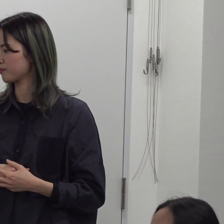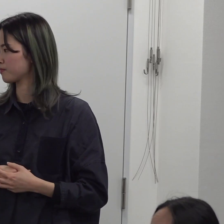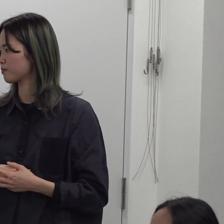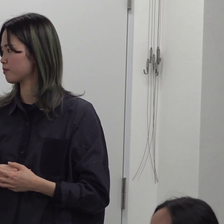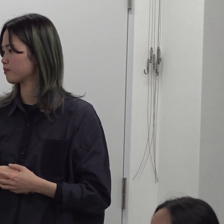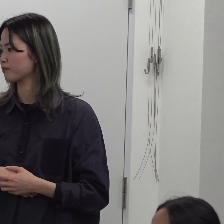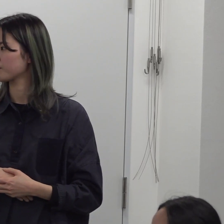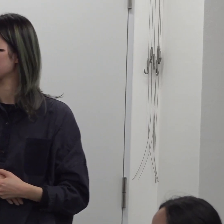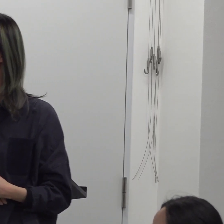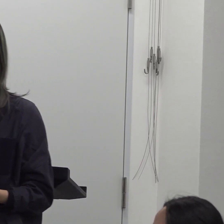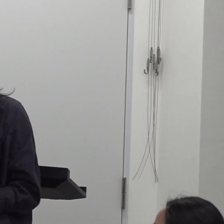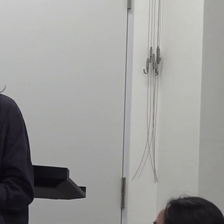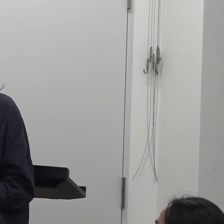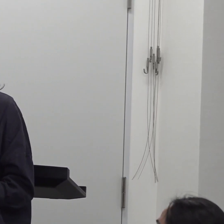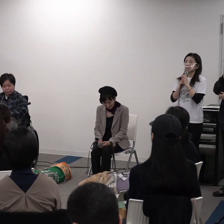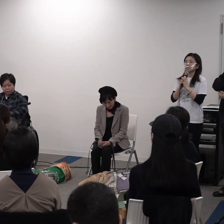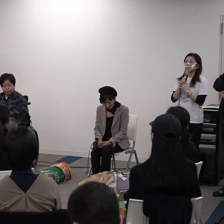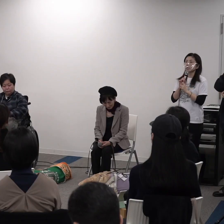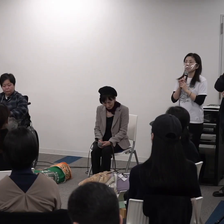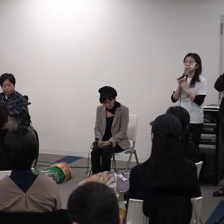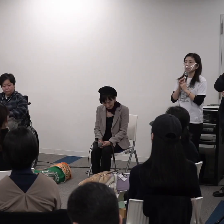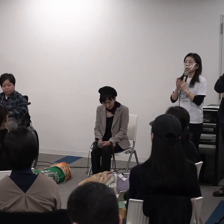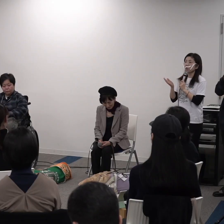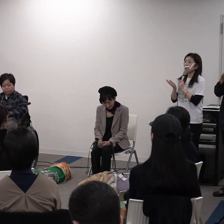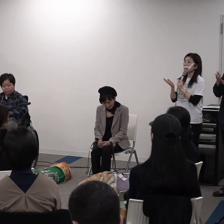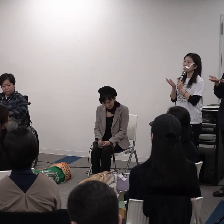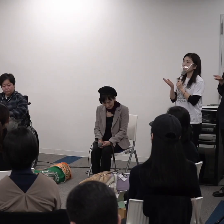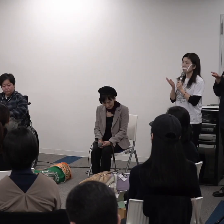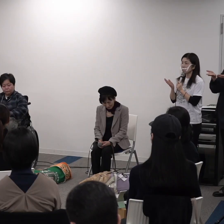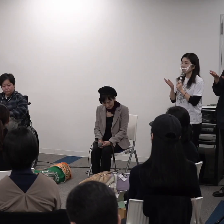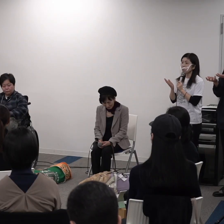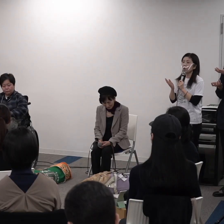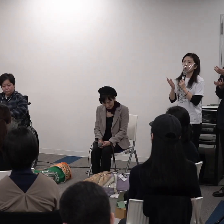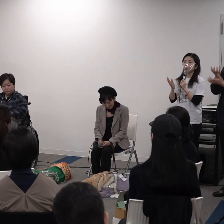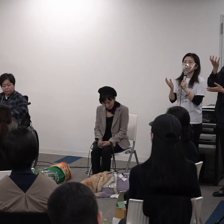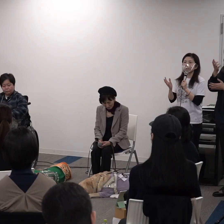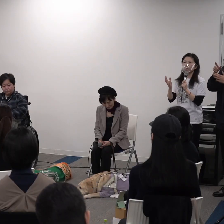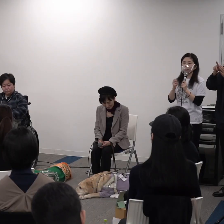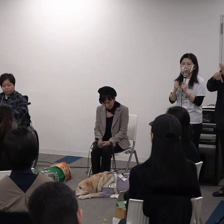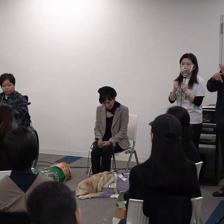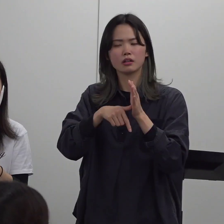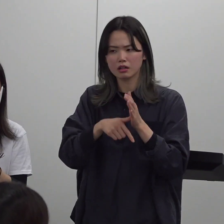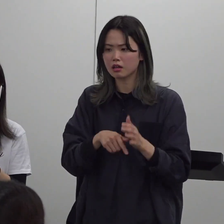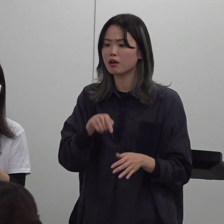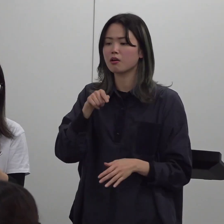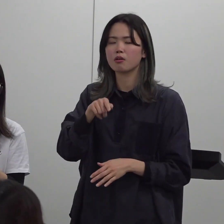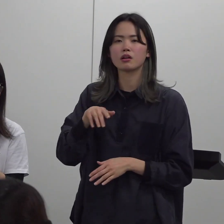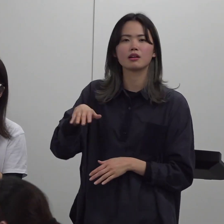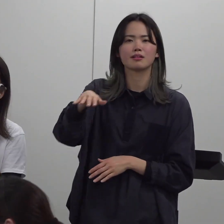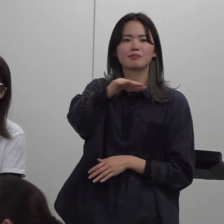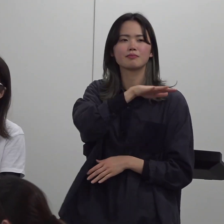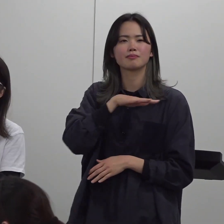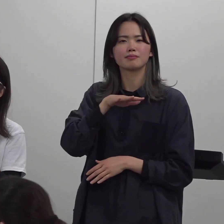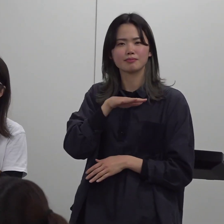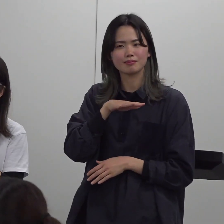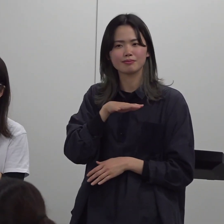なるほど 地震が起きたとき、みなさん同じご不安ありますよね